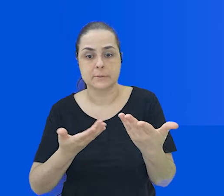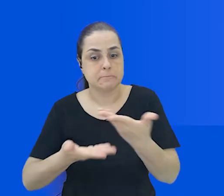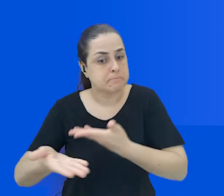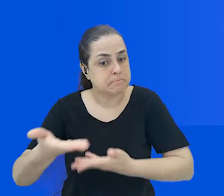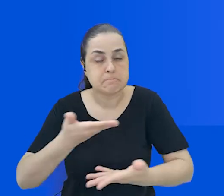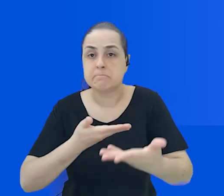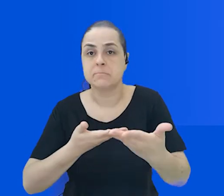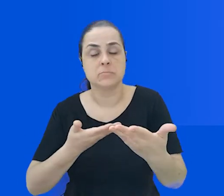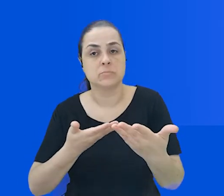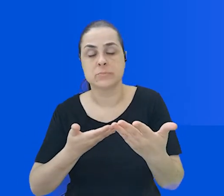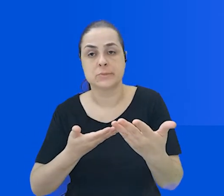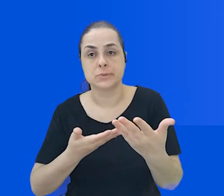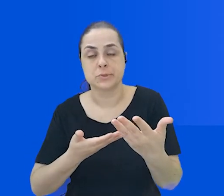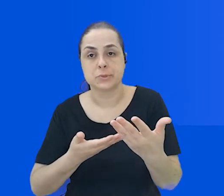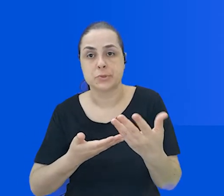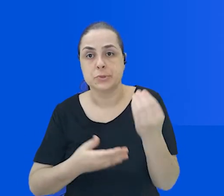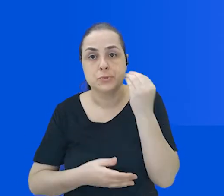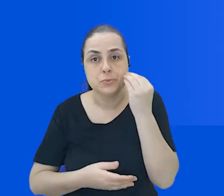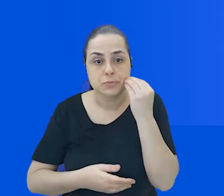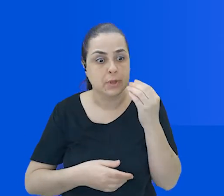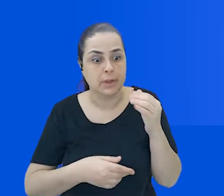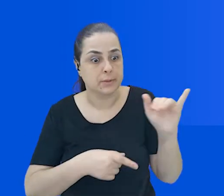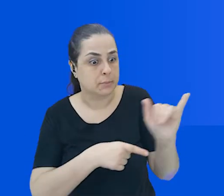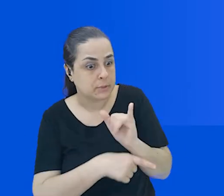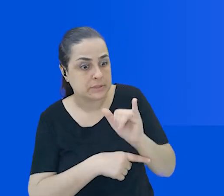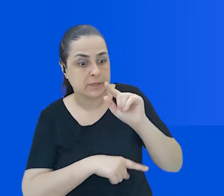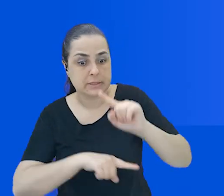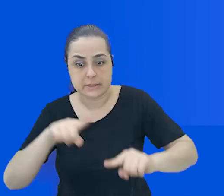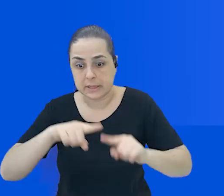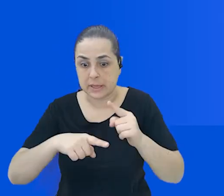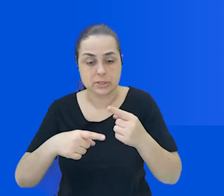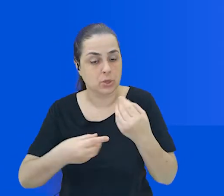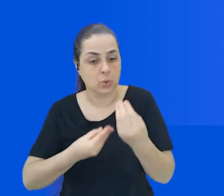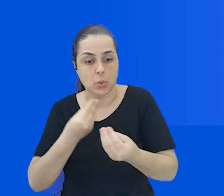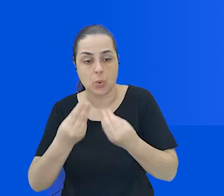e não busca recursos pra de alguma maneira botar pra fora, vou falar assim,